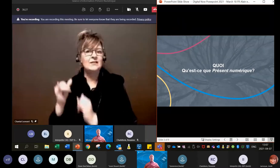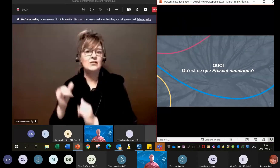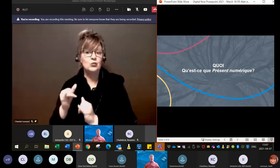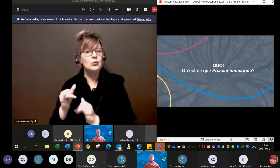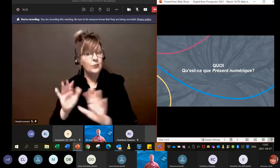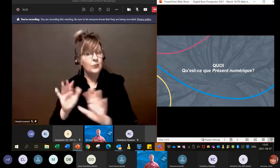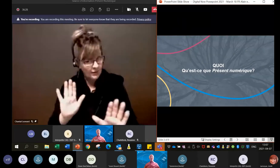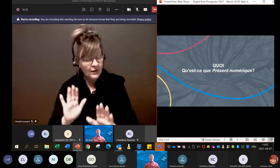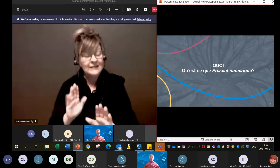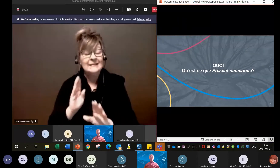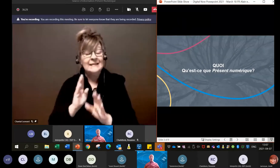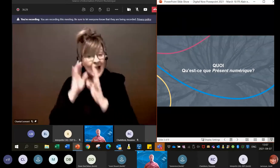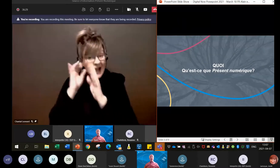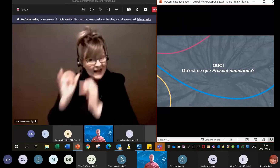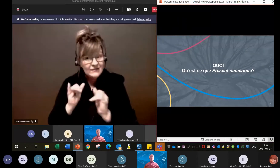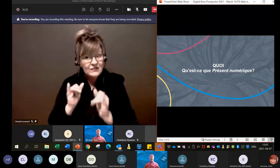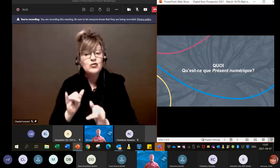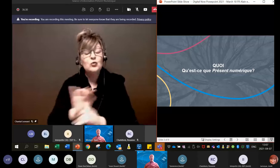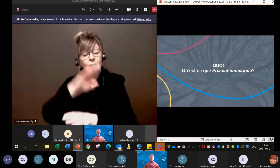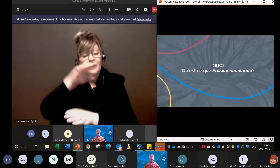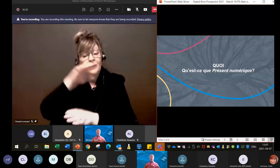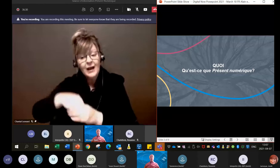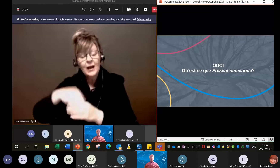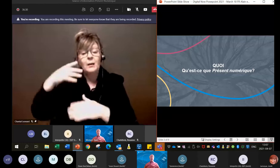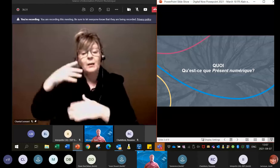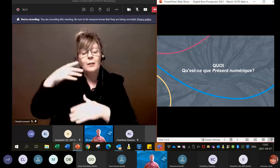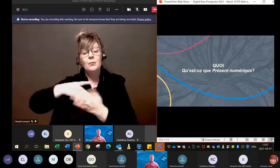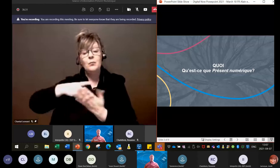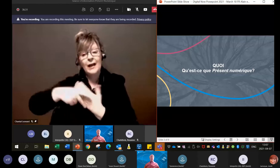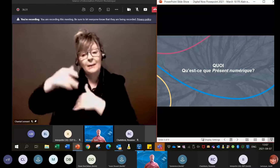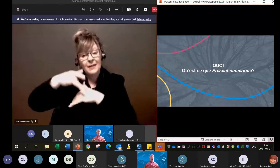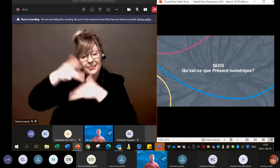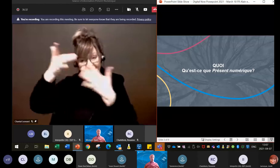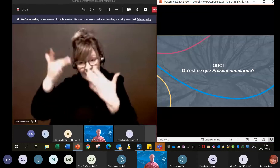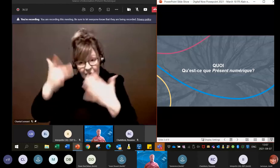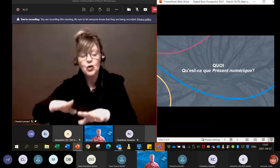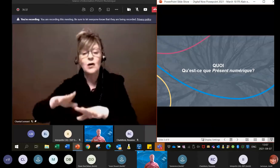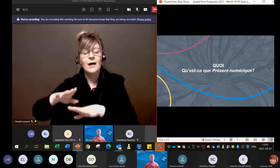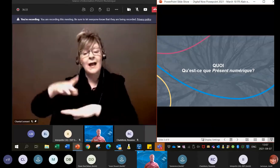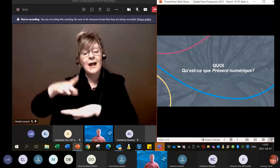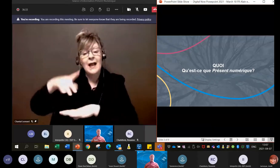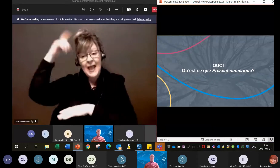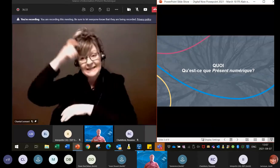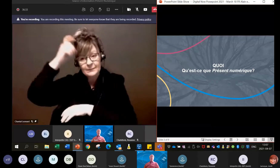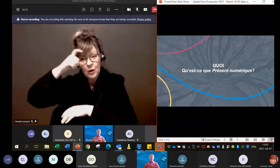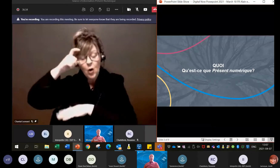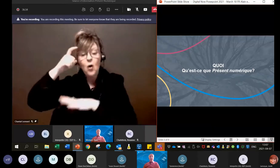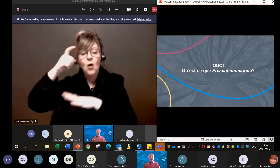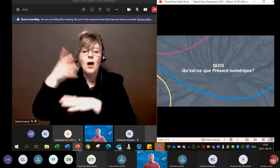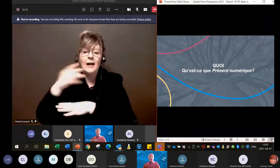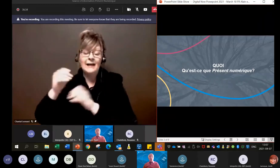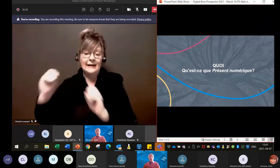les programmes existants de Explorer et créer. Le Conseil ajoutera aussi des